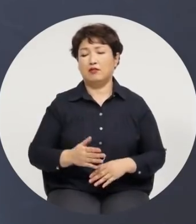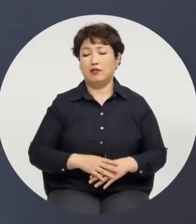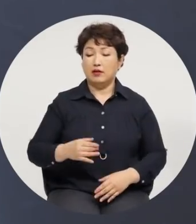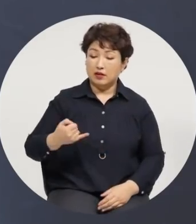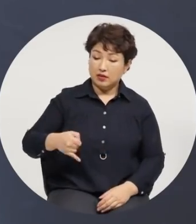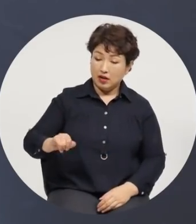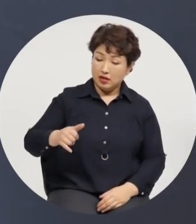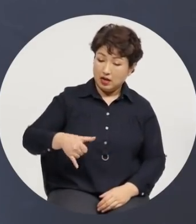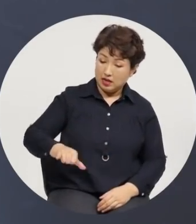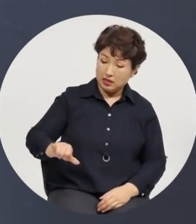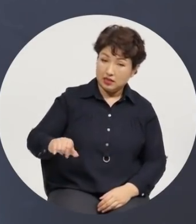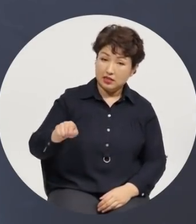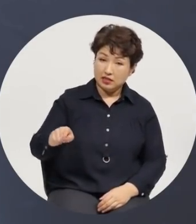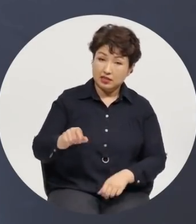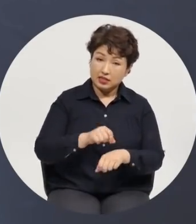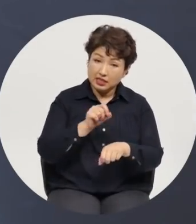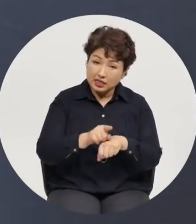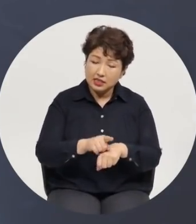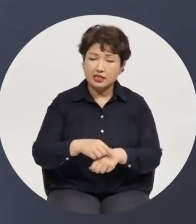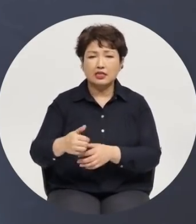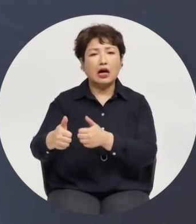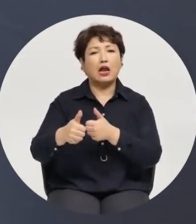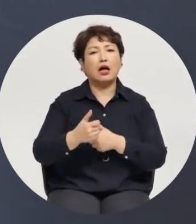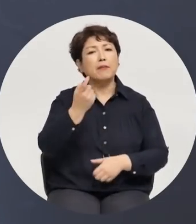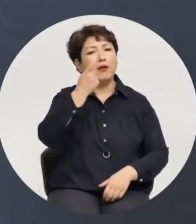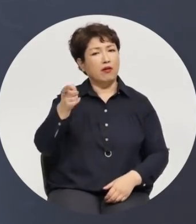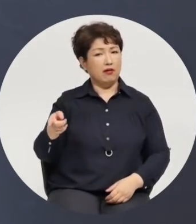아이의 특징은 '따라 배우기'이기 때문에